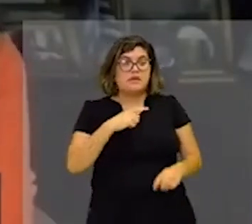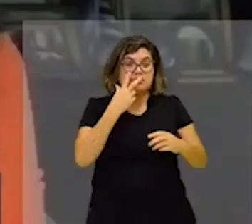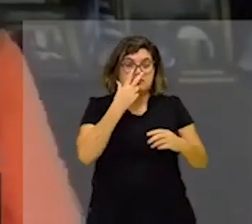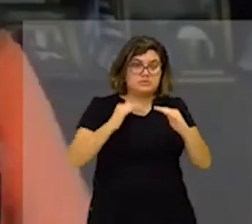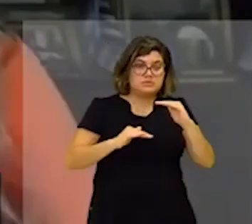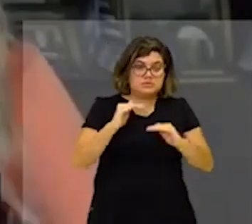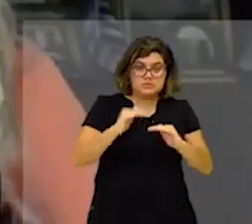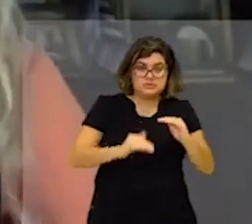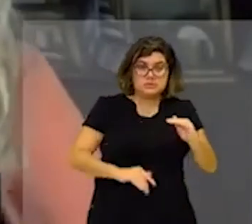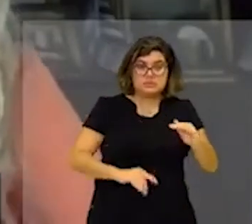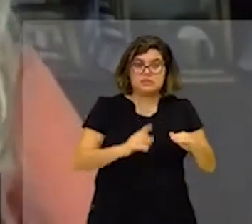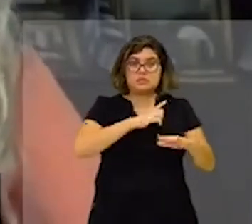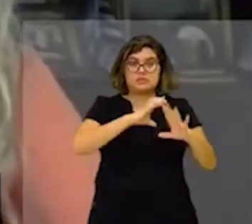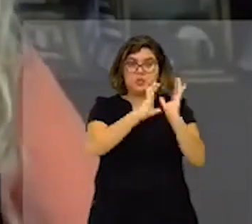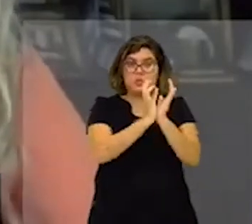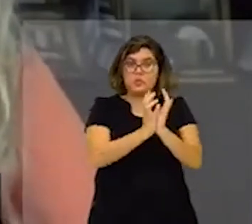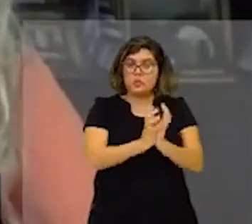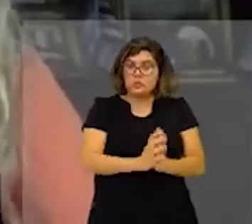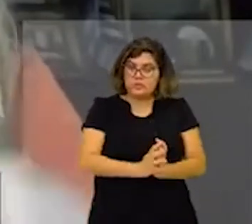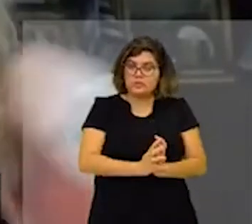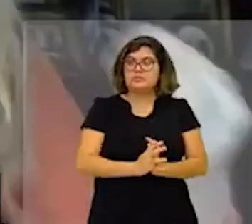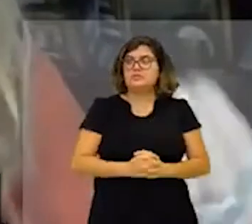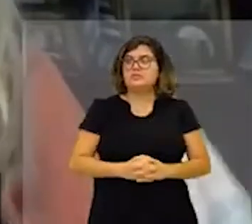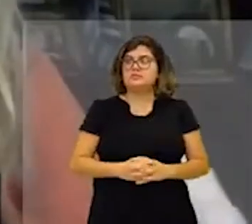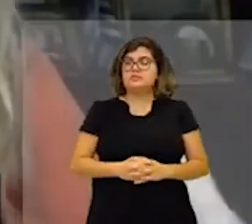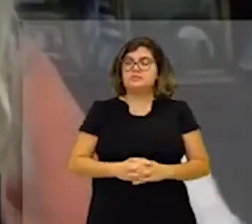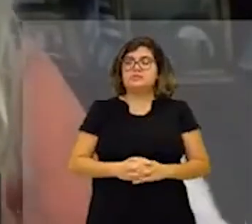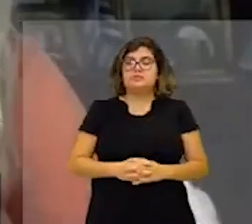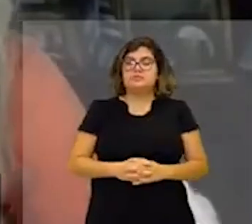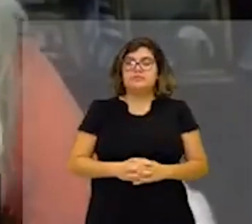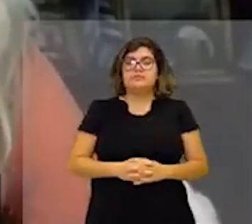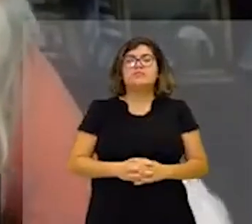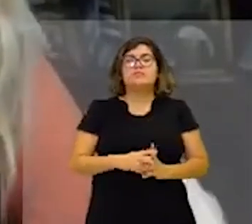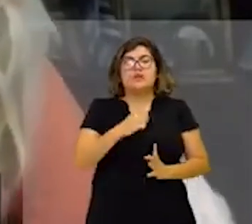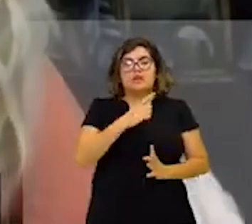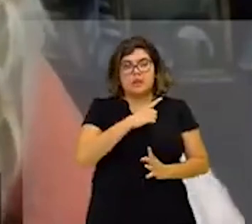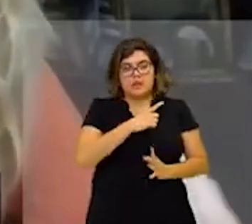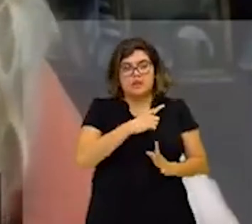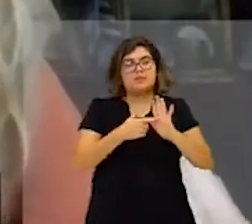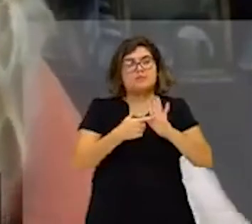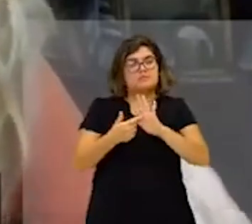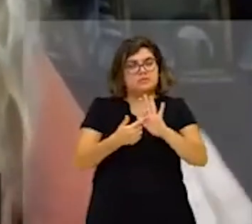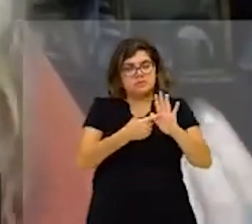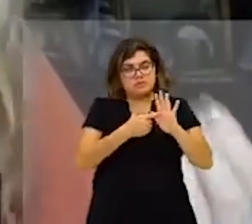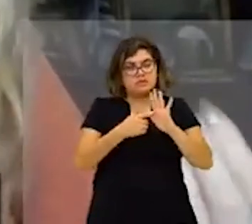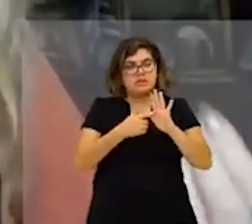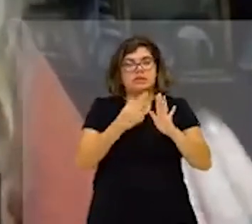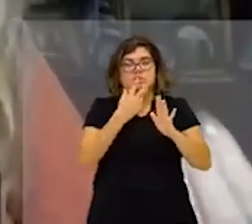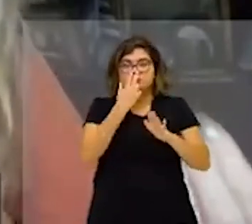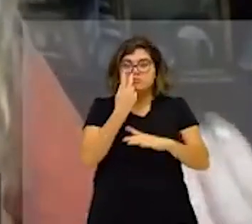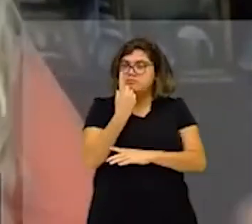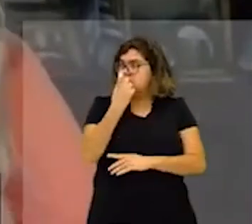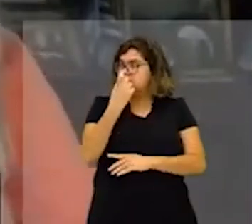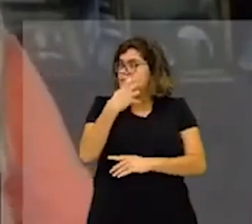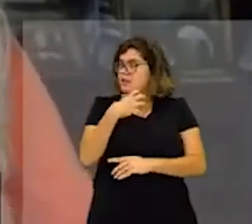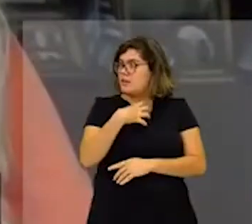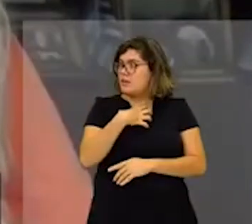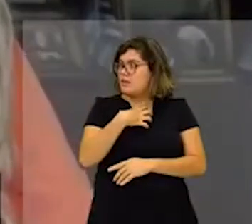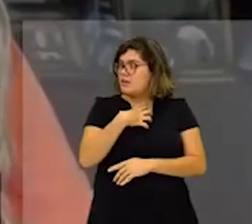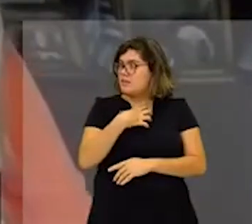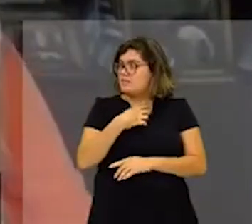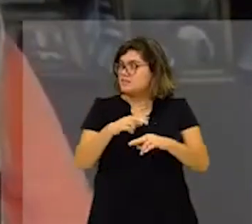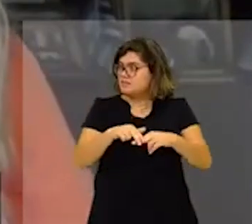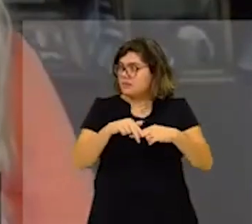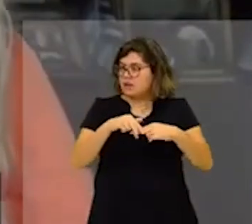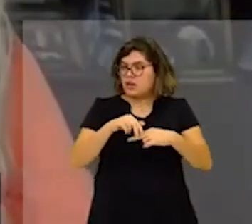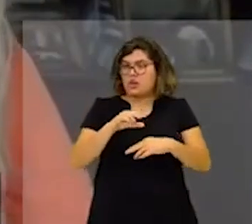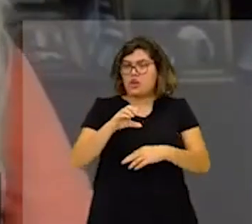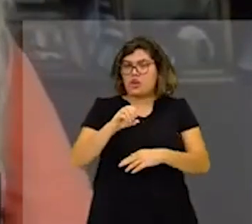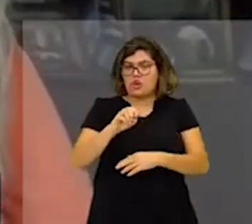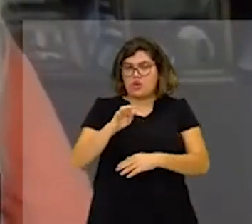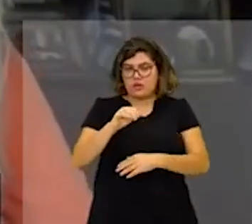os grupos minoritários ela foi compensado de uma certa forma pelas cotas e nós temos pelo sistema